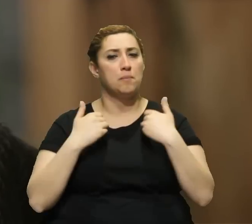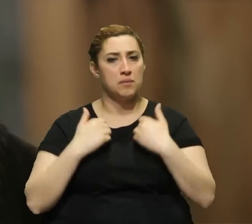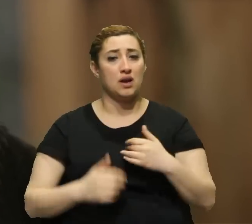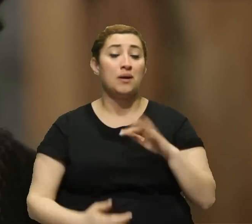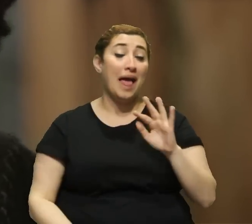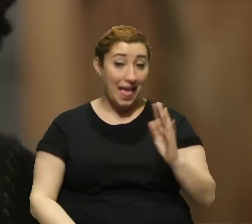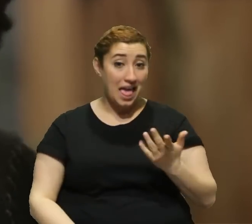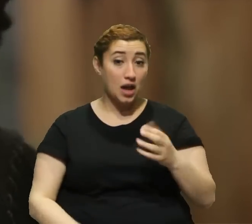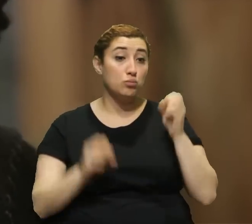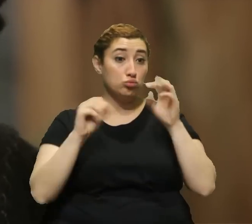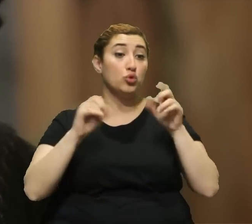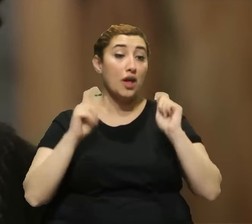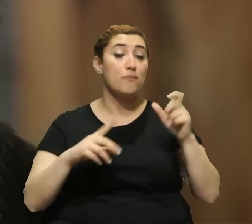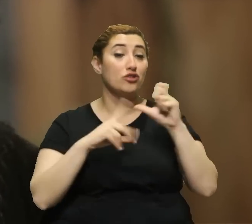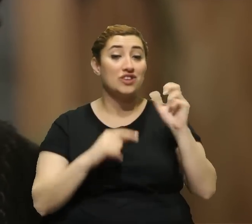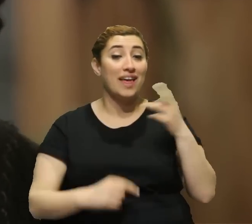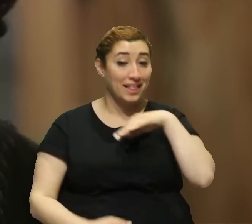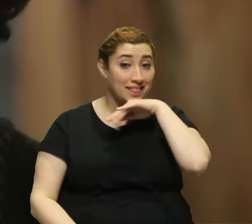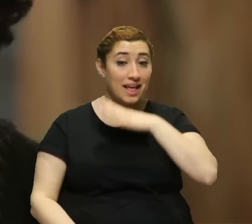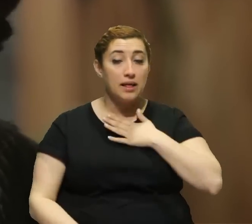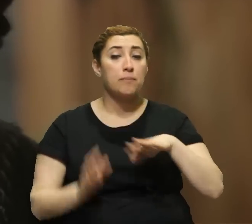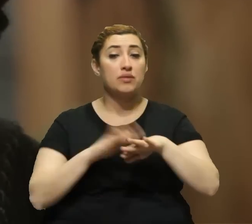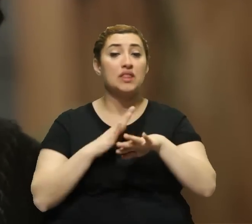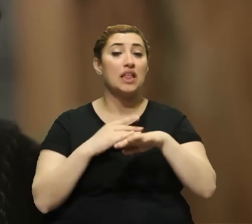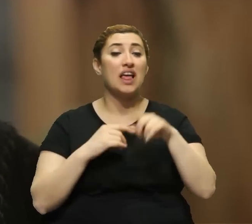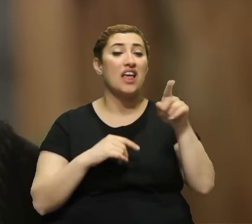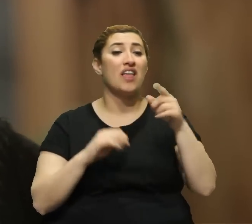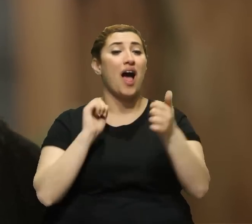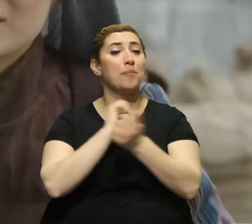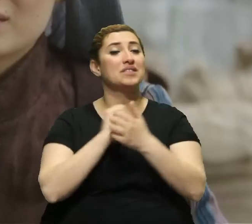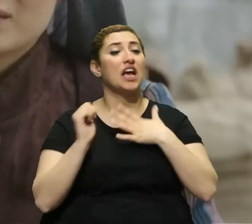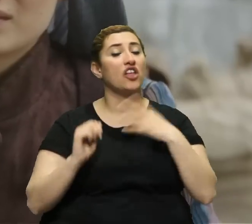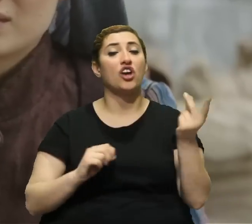Ee madem büyü yapar Şeyh dedem neden kurtulmaz zindandan büyü ile?